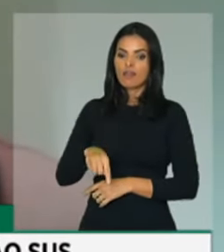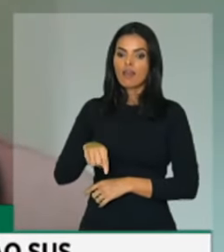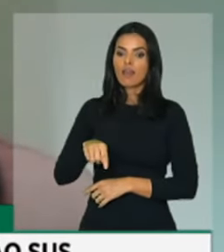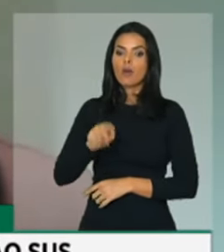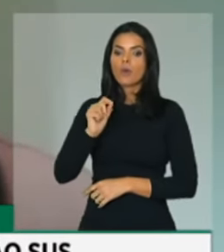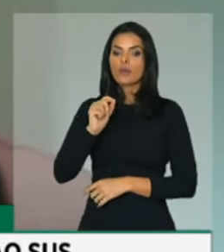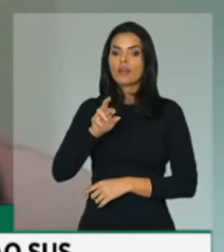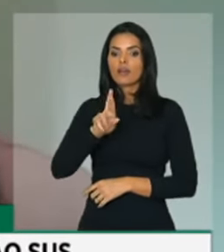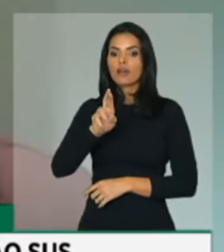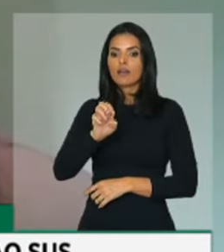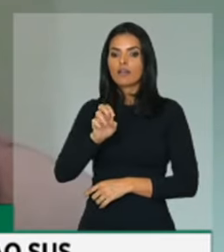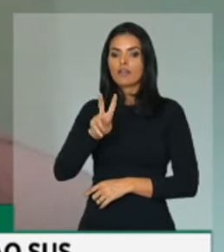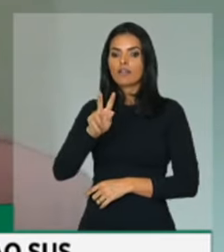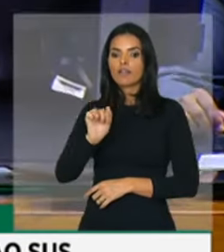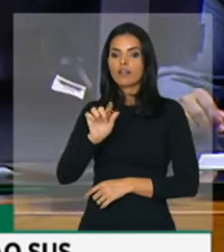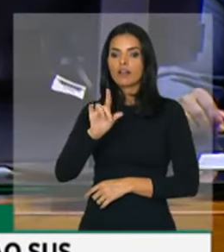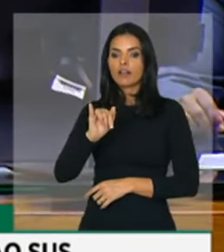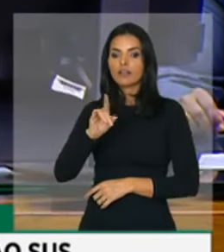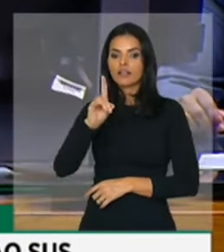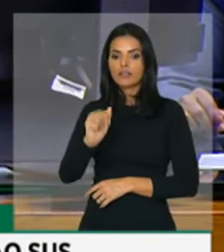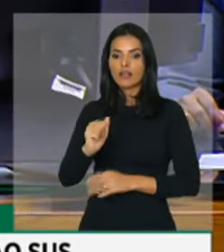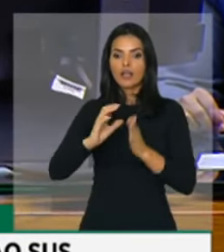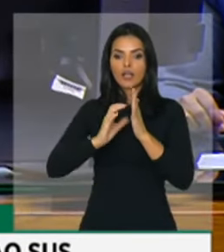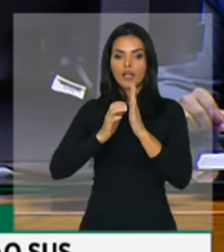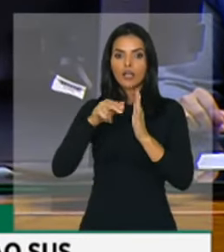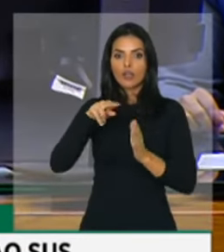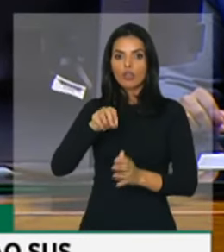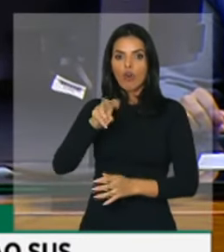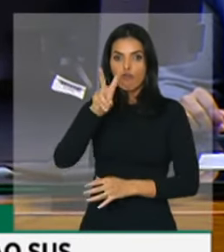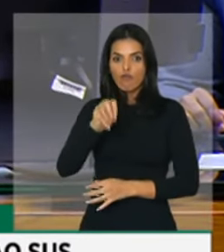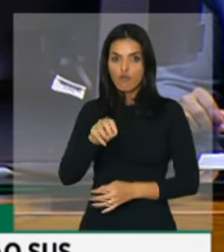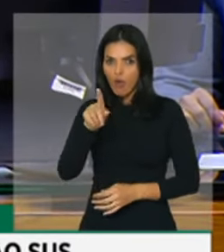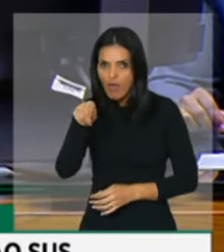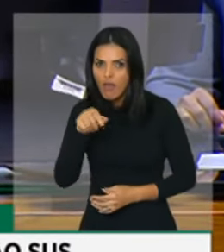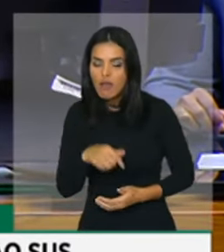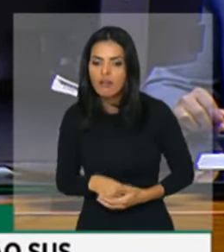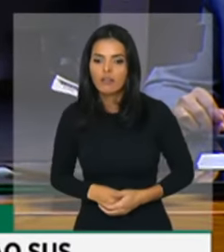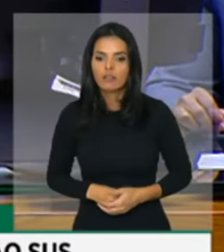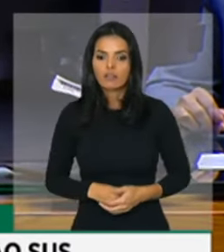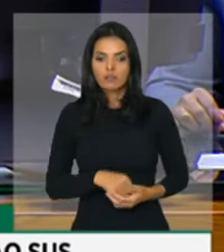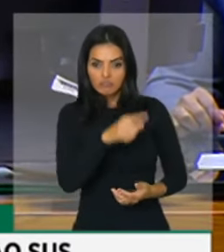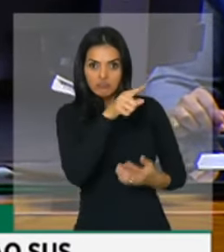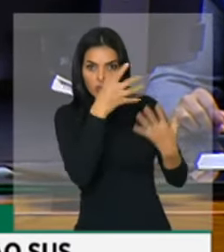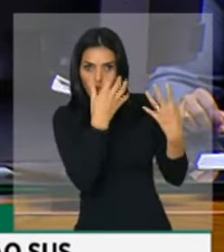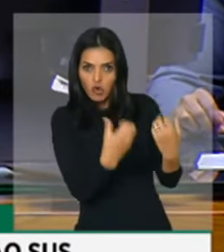DO REVALIDA É DO -- NOVO. [PRESIDENTE]: NOVO, CONCORDA? DEPUTADO POIT